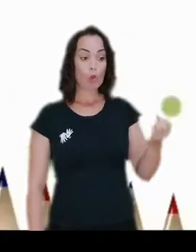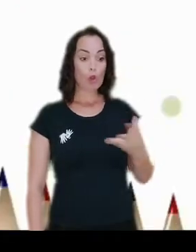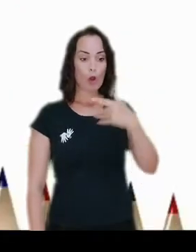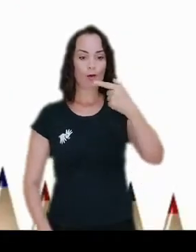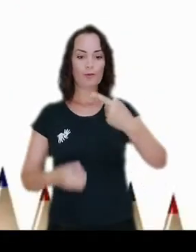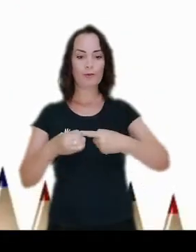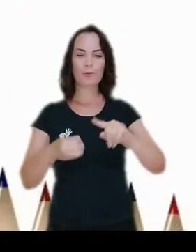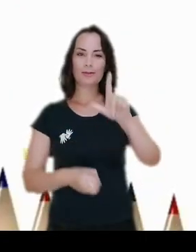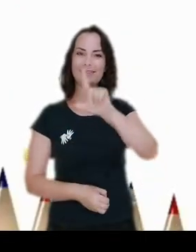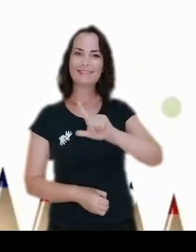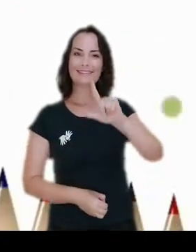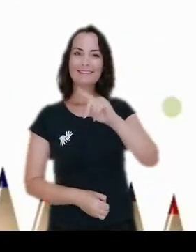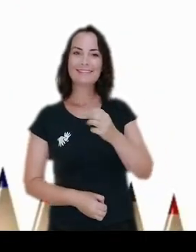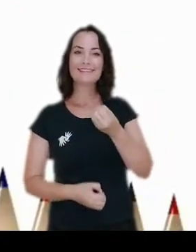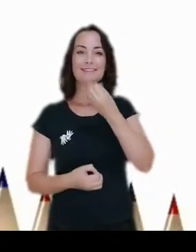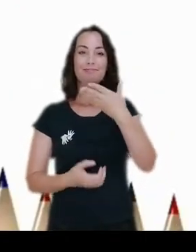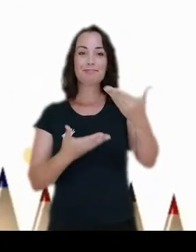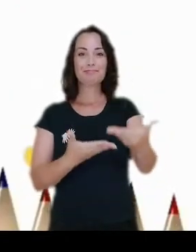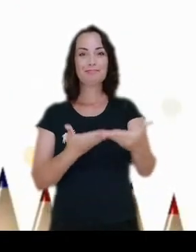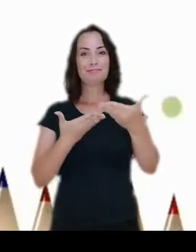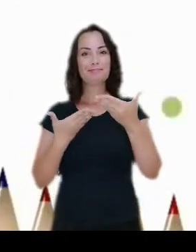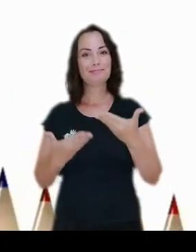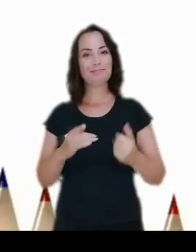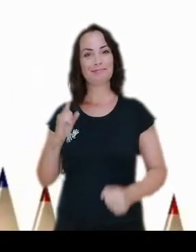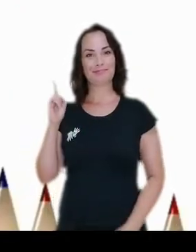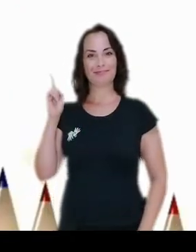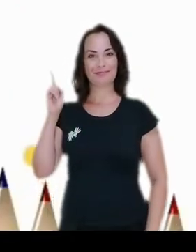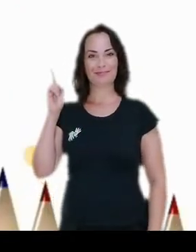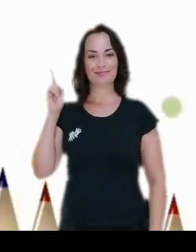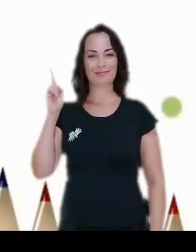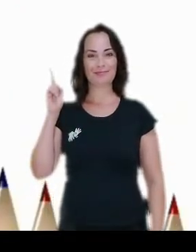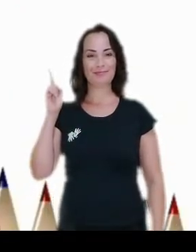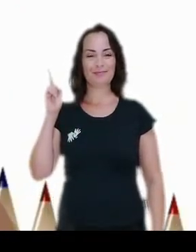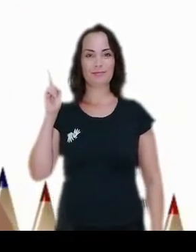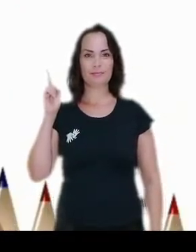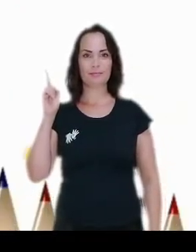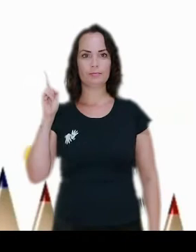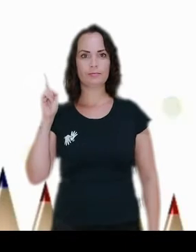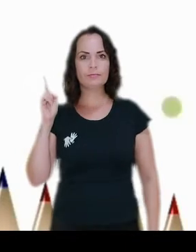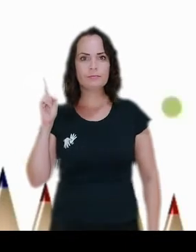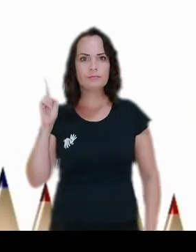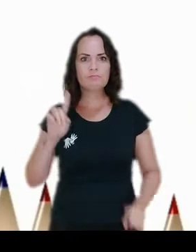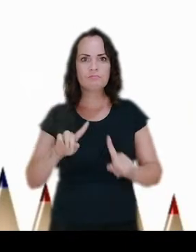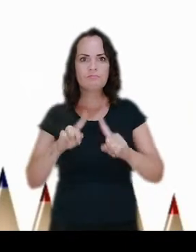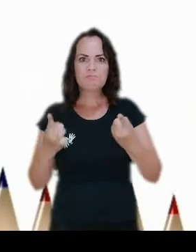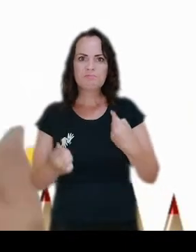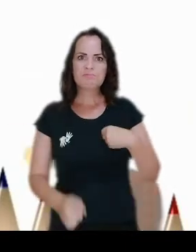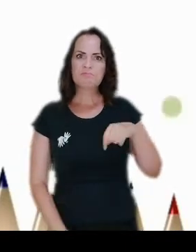Bem-vinda, Kate! WELCOME Mas eu fiquei curiosa